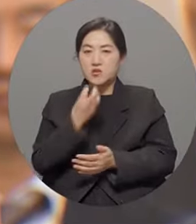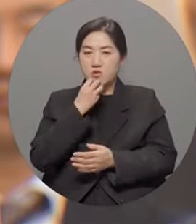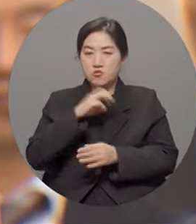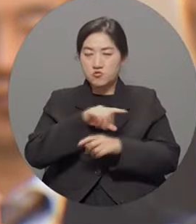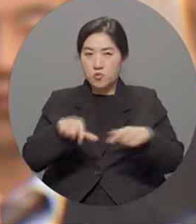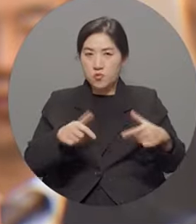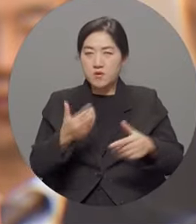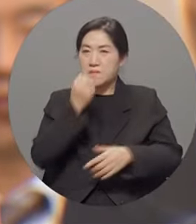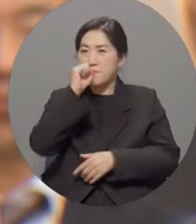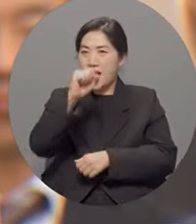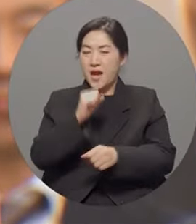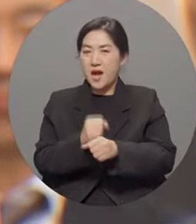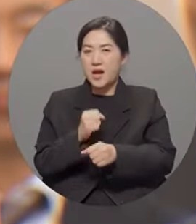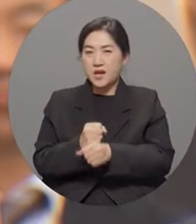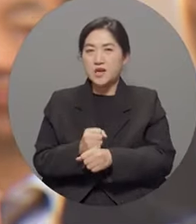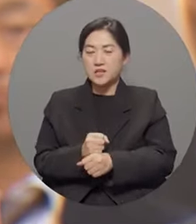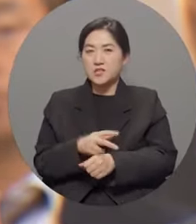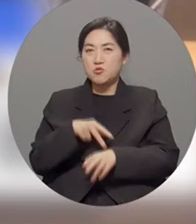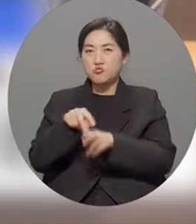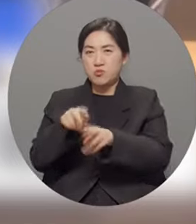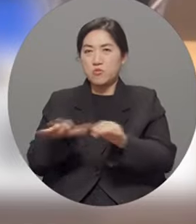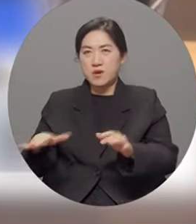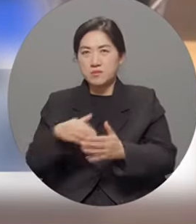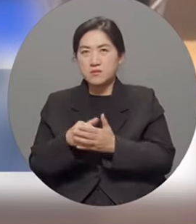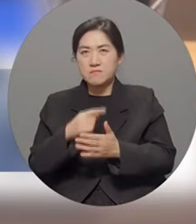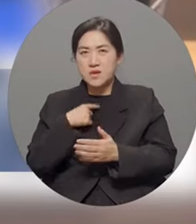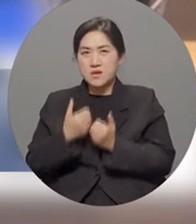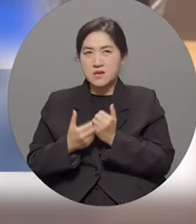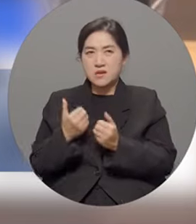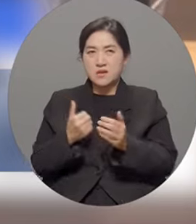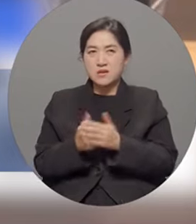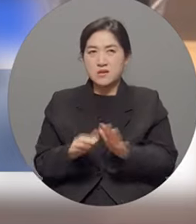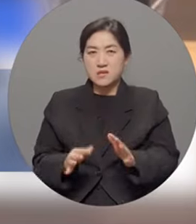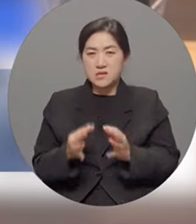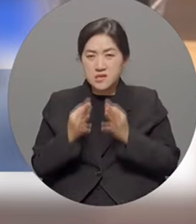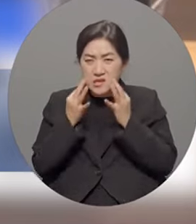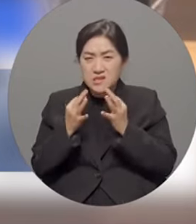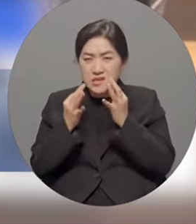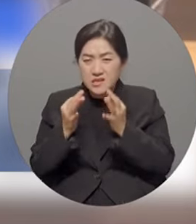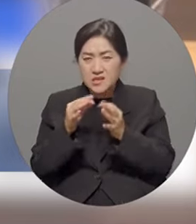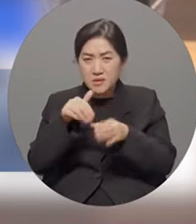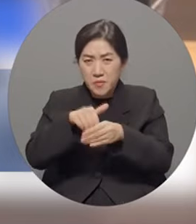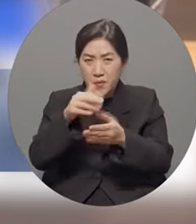반발 기류는 서울과 수도권 출마자들을 중심으로 확산되고 있습니다.